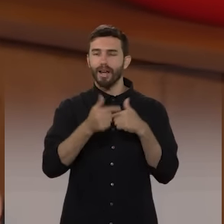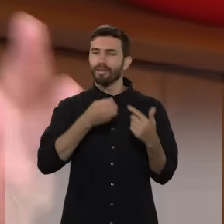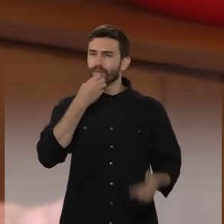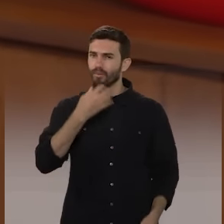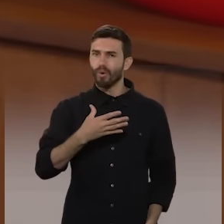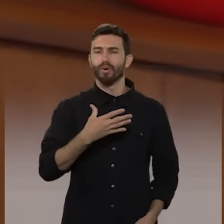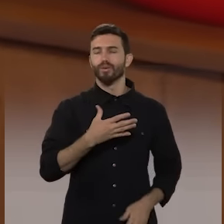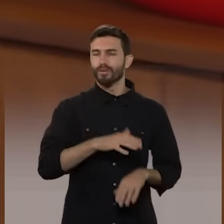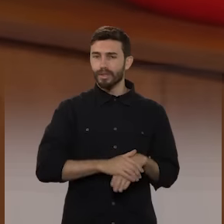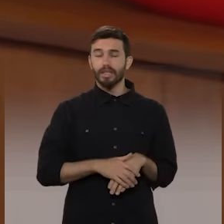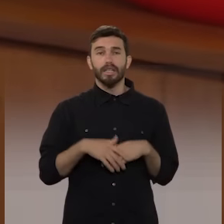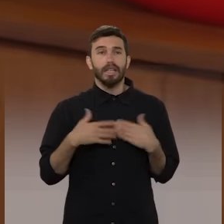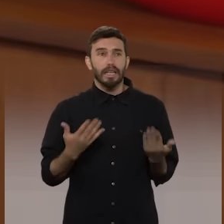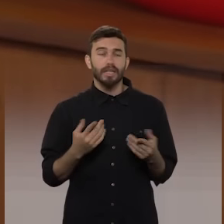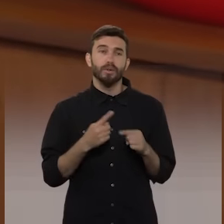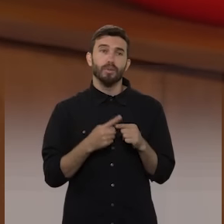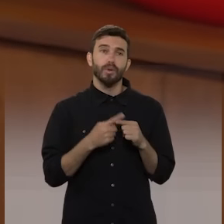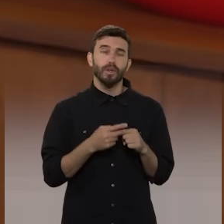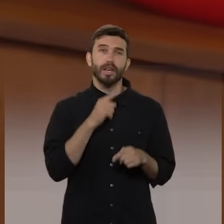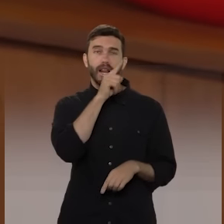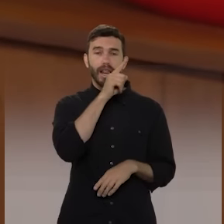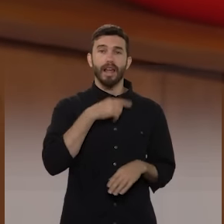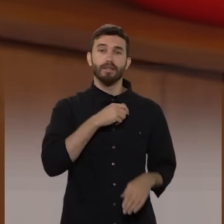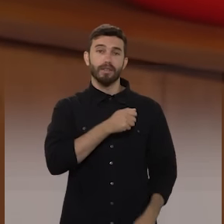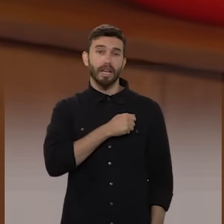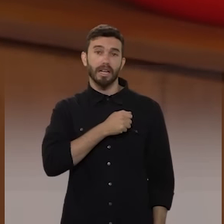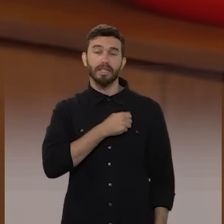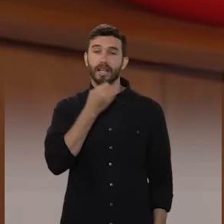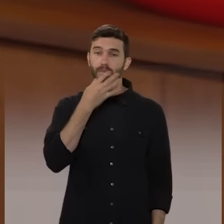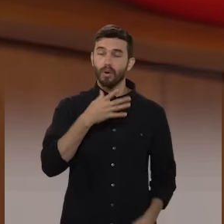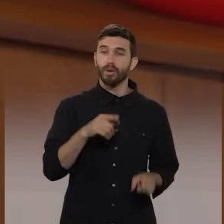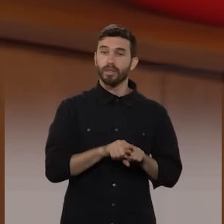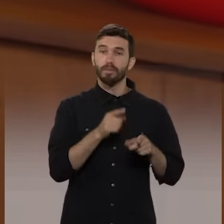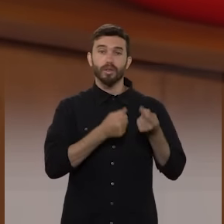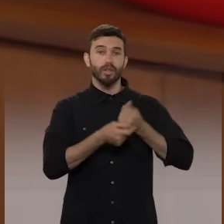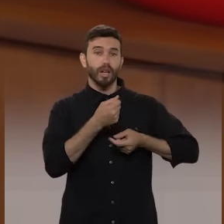não só pela opção do Canadá ter sido válida como um negócio, mas também por nós termos conseguido